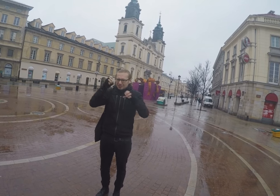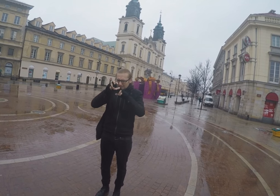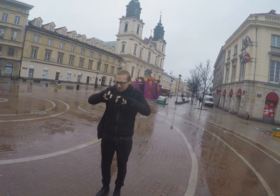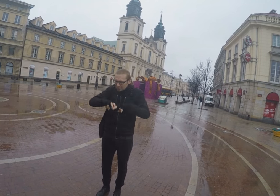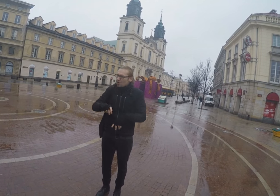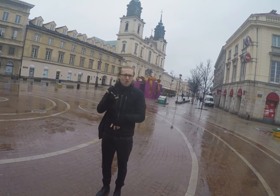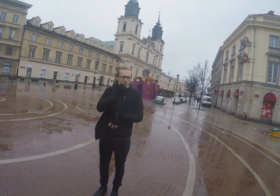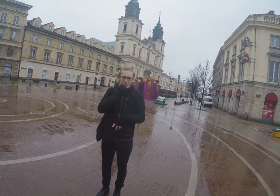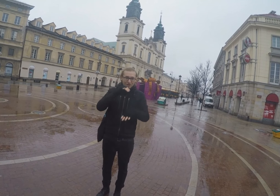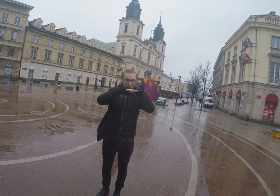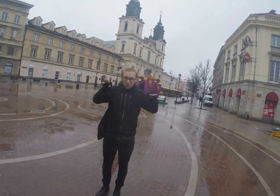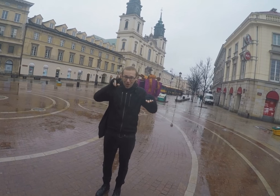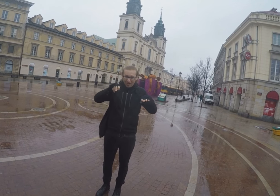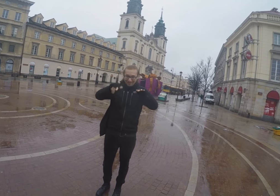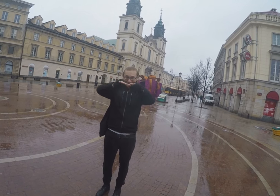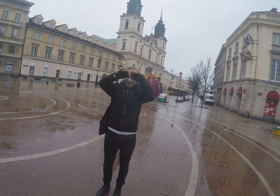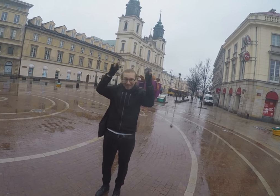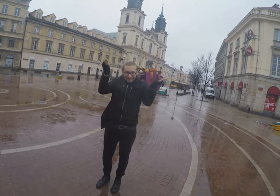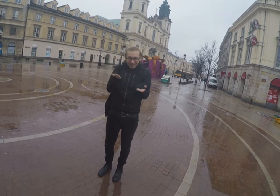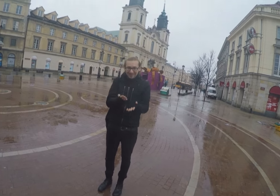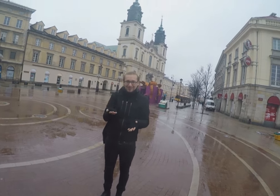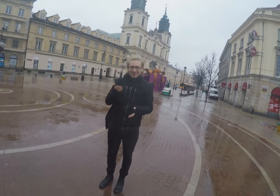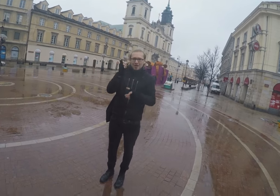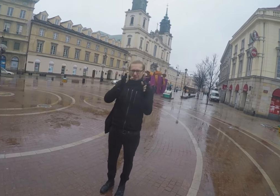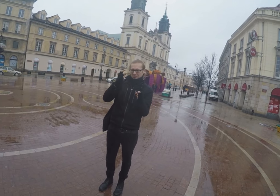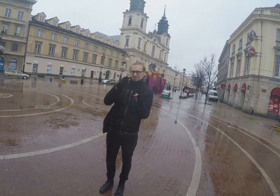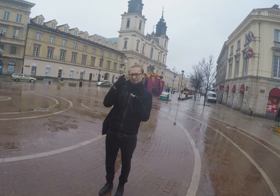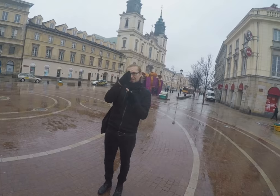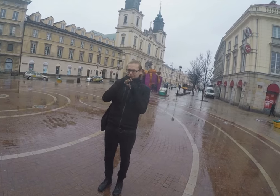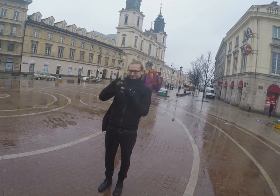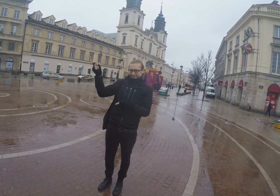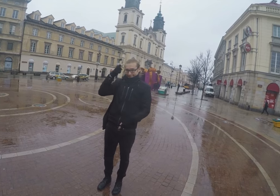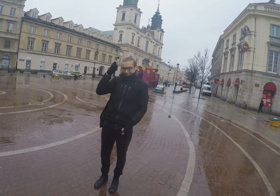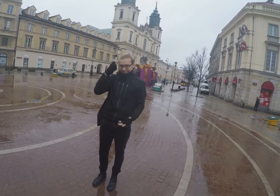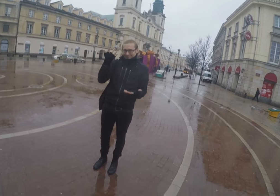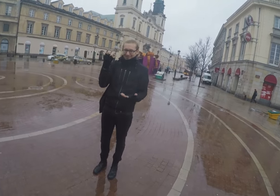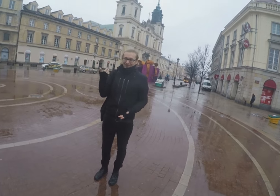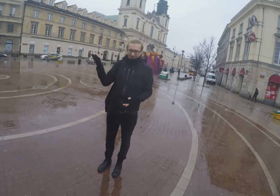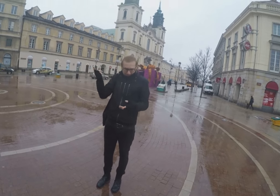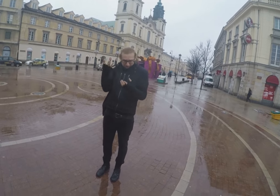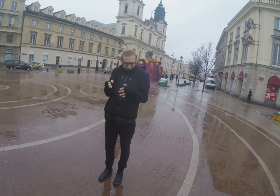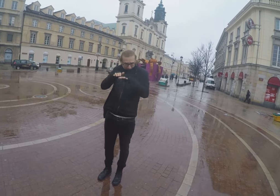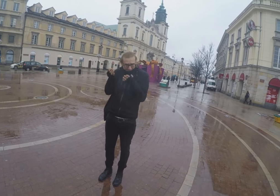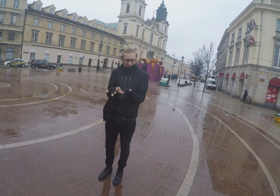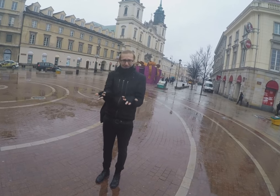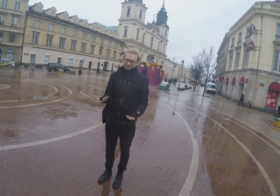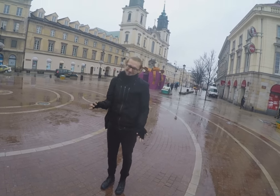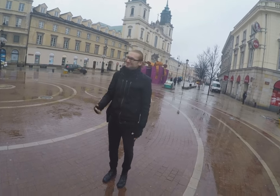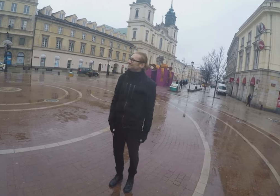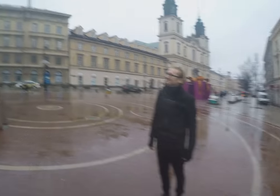Er und seine Forschung versuchten den Menschen klar zu machen, dass die Erde rund ist. Die Leute glaubten ihm nicht. Die dachten der spinnt! Doch er blieb dabei: "Die Erde ist rund!"